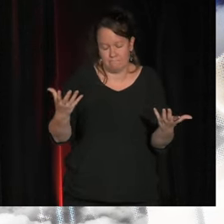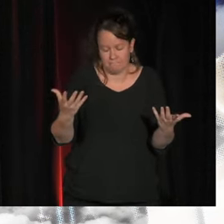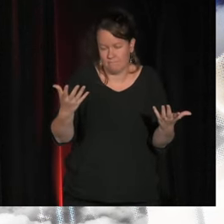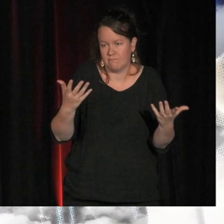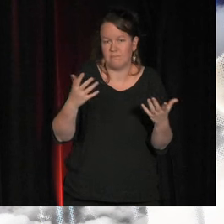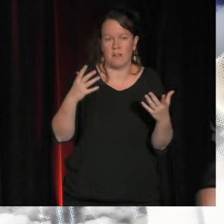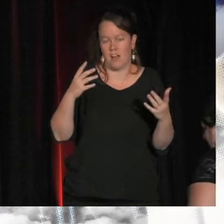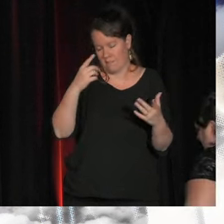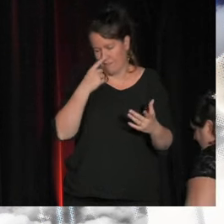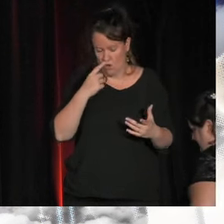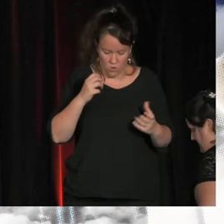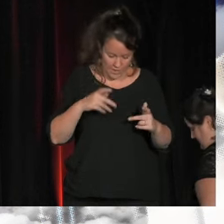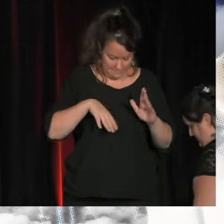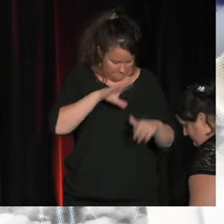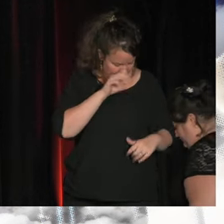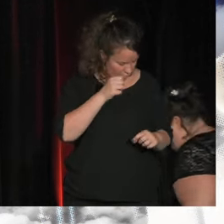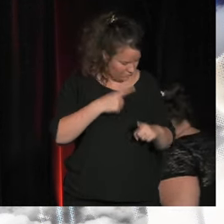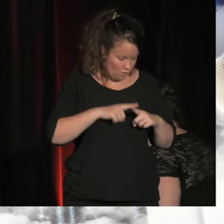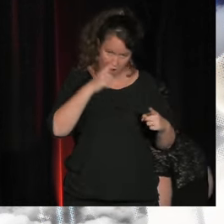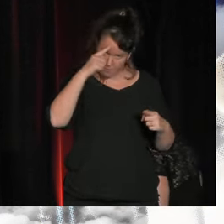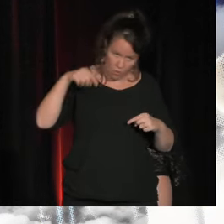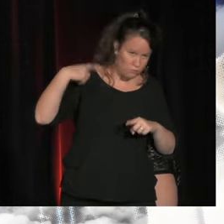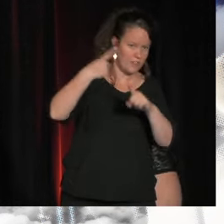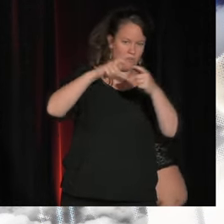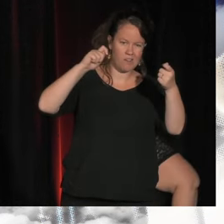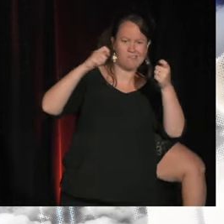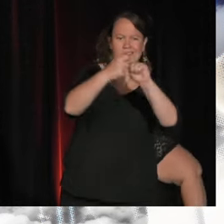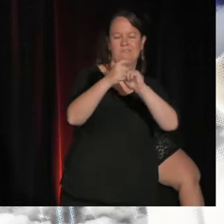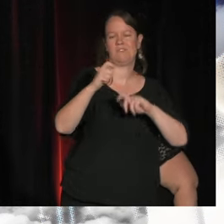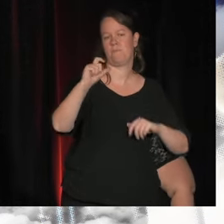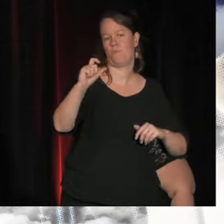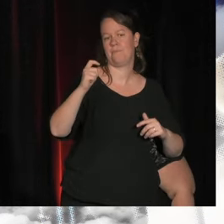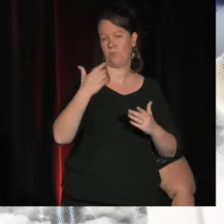de faire différemment la prochaine fois. Et un des avantages du capitalisme, c'est qu'il est tellement cynique